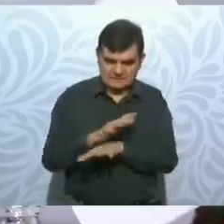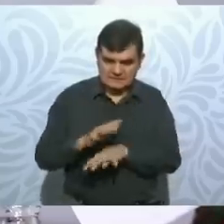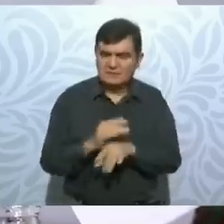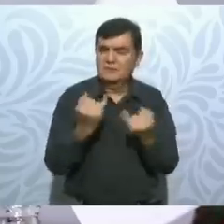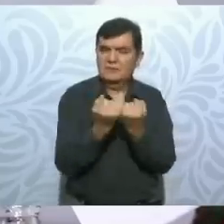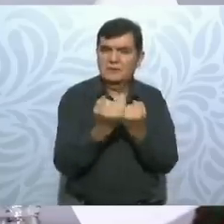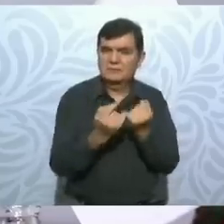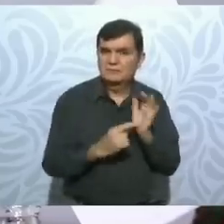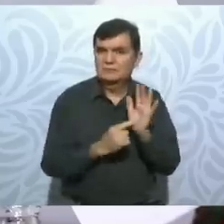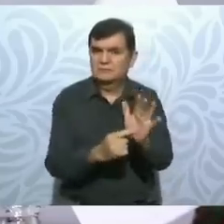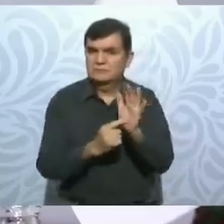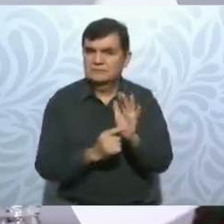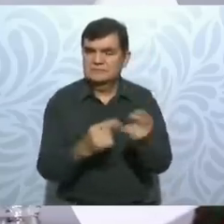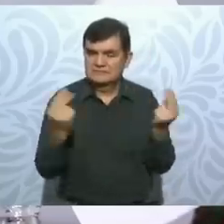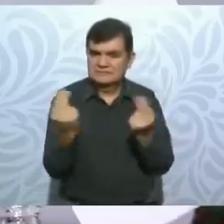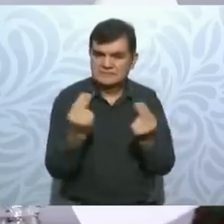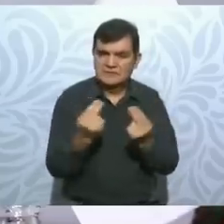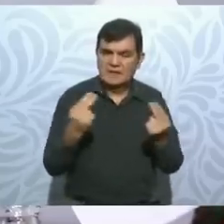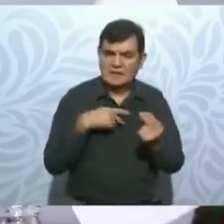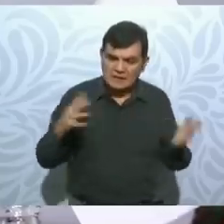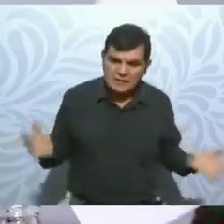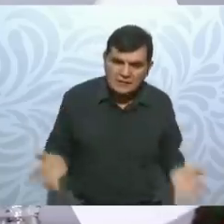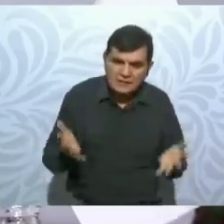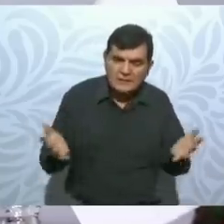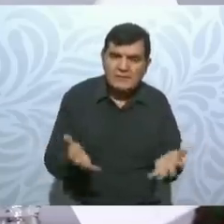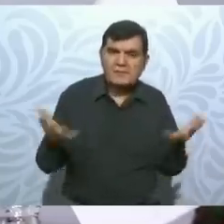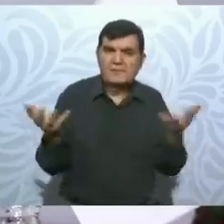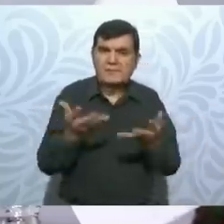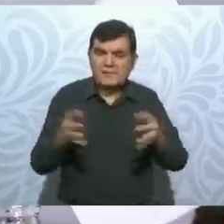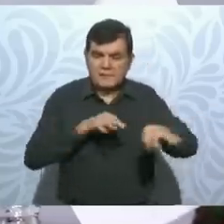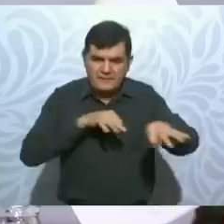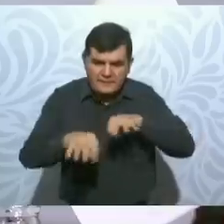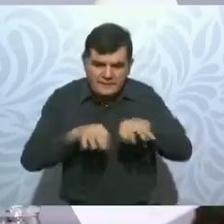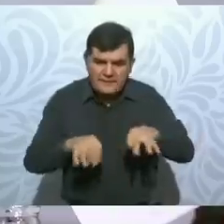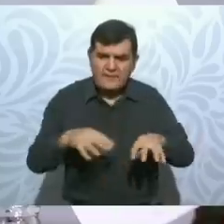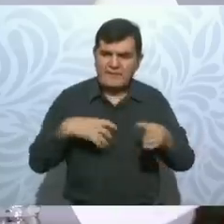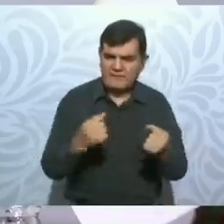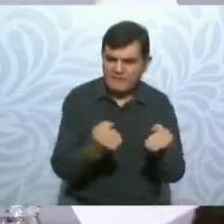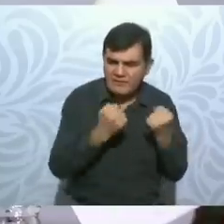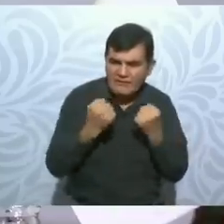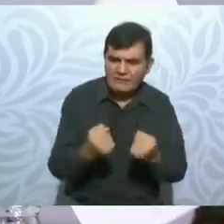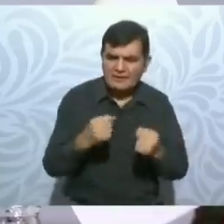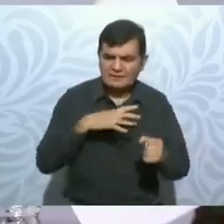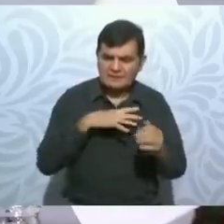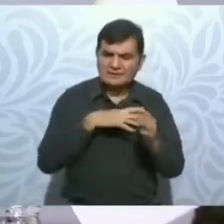la necesidad de impulsar la creación operación fortalecimiento y certificación de las unidades